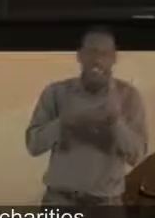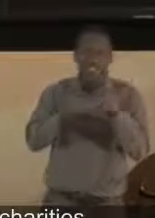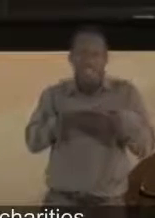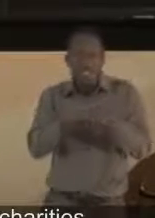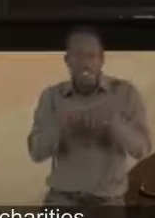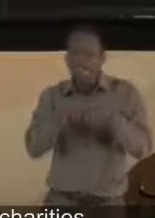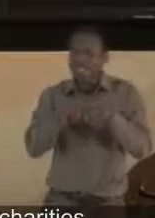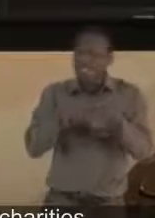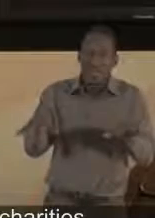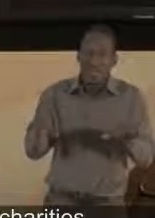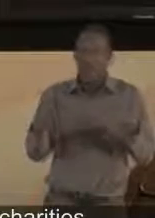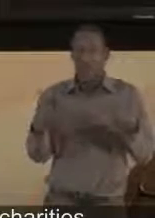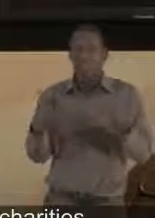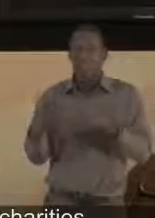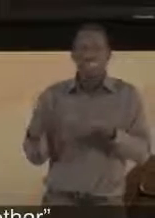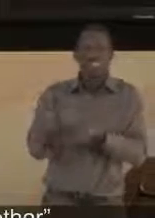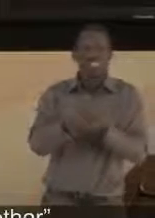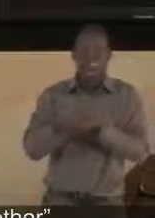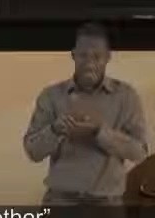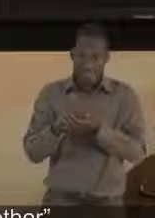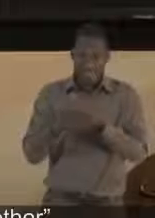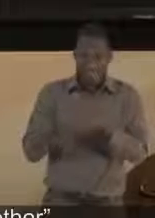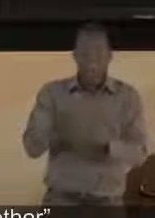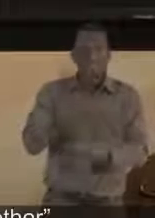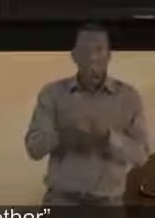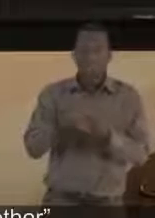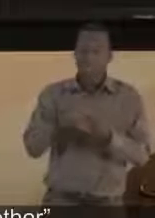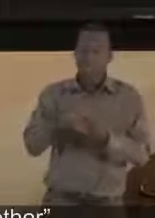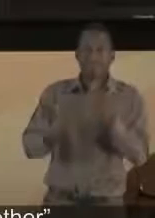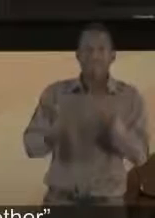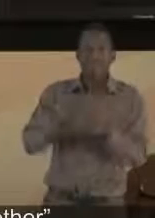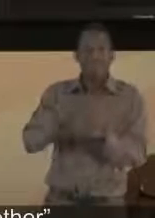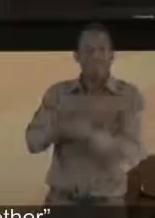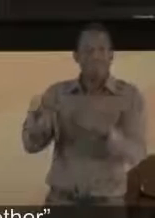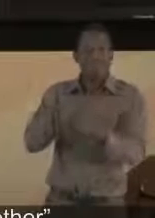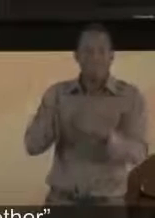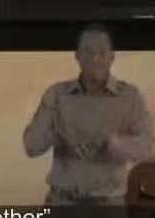ومن الجمعيات الخيرية التي تجمع الأموال للأشخاص من ذوي الإعاقة يُنظر إلى الأشخاص من ذوي الإعاقة على أنهم "الآخر"